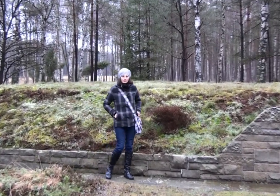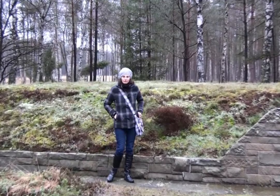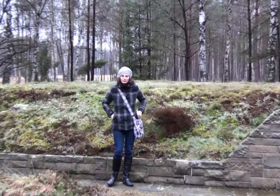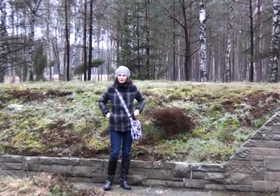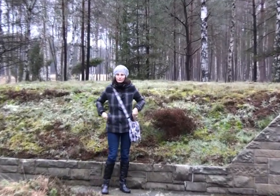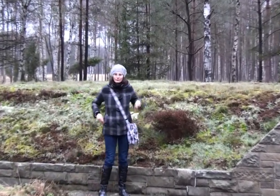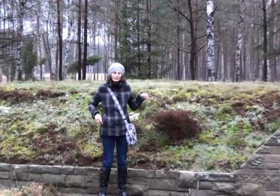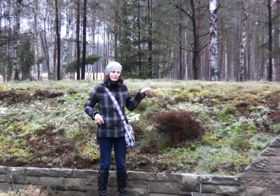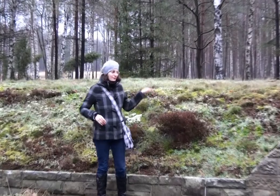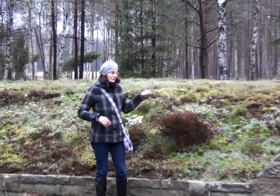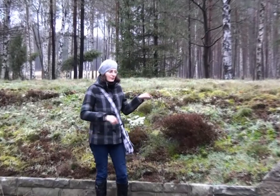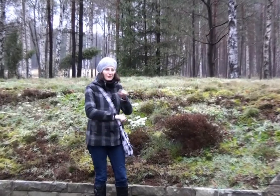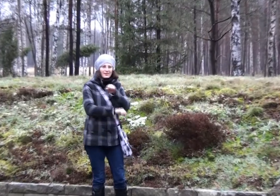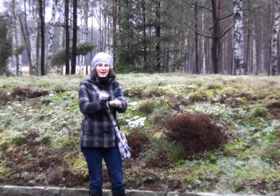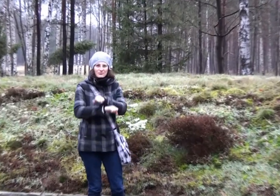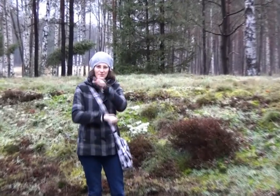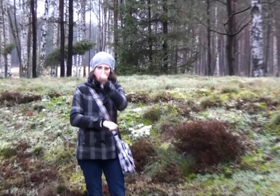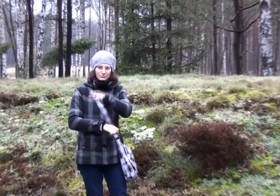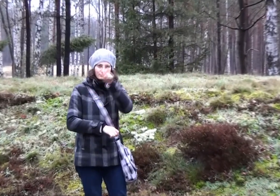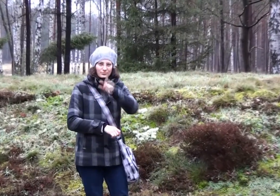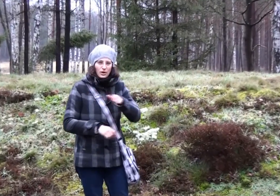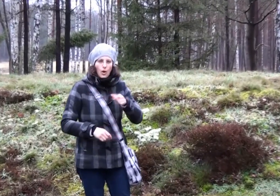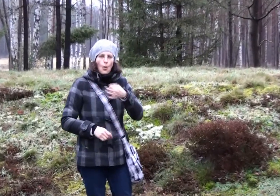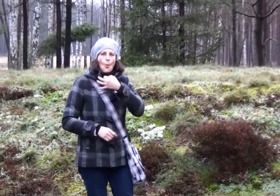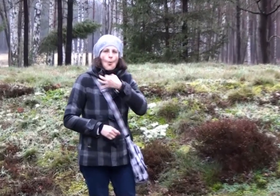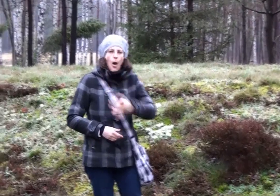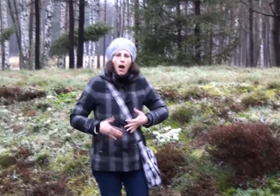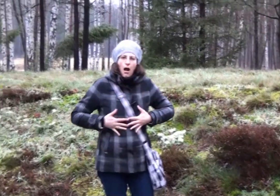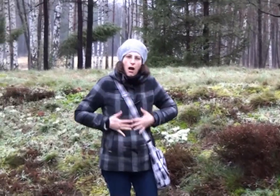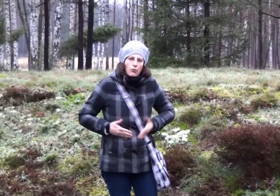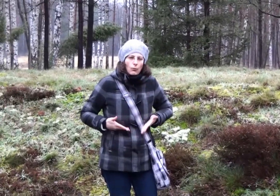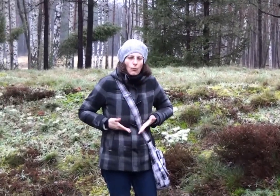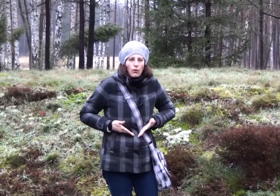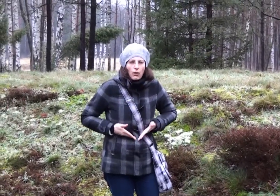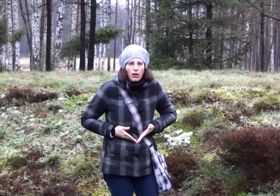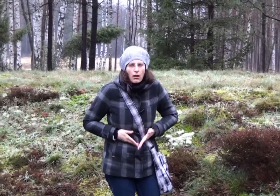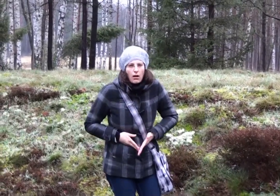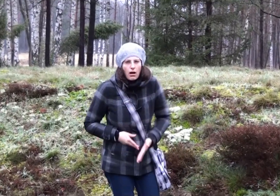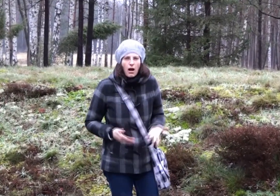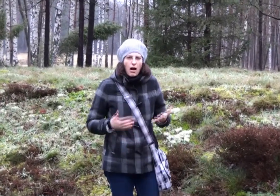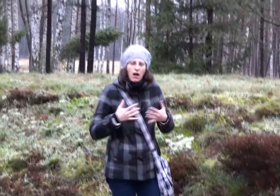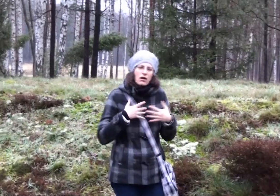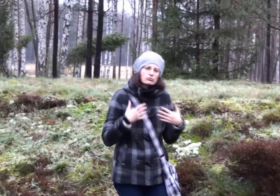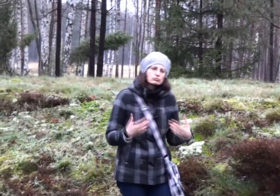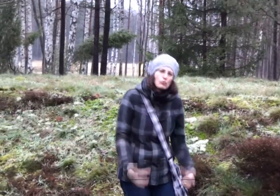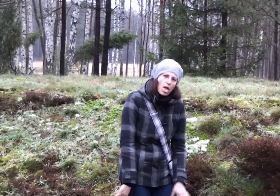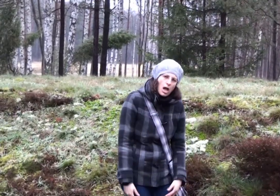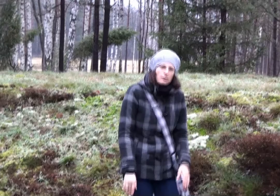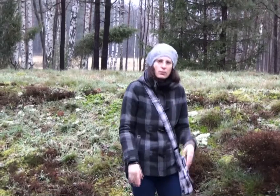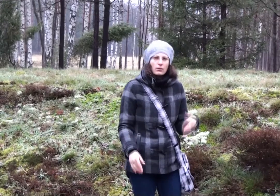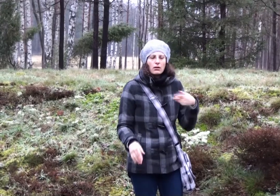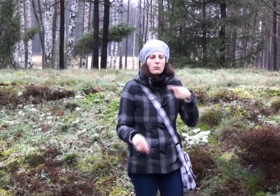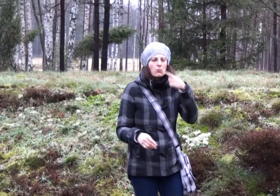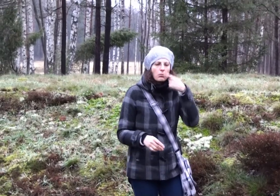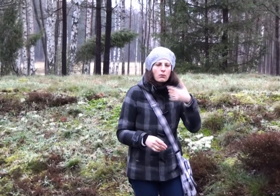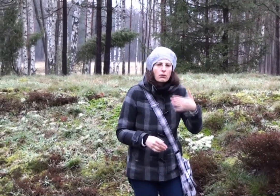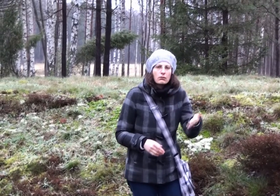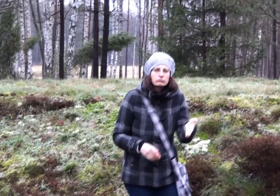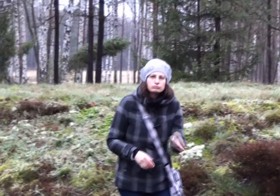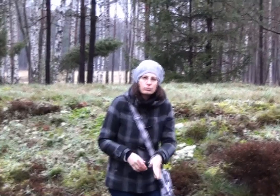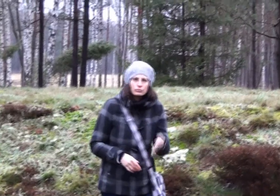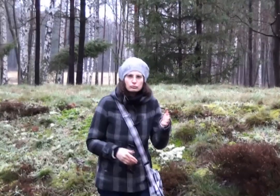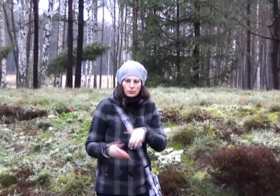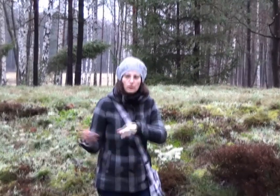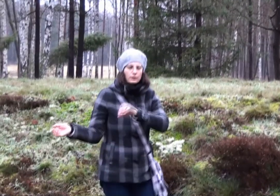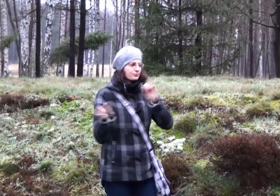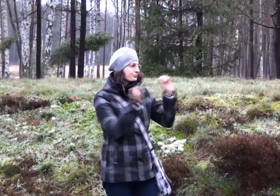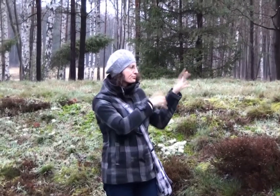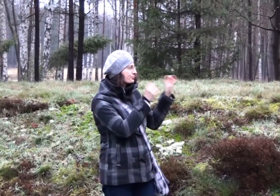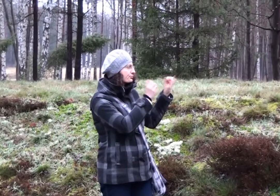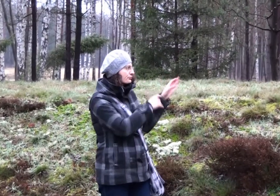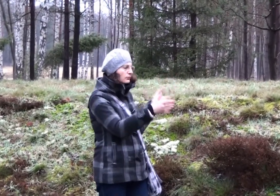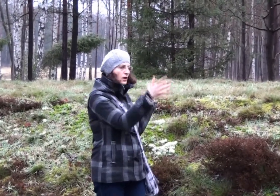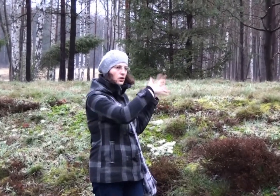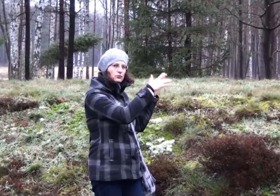Die Gefangenen starben durch Hunger, Kälte, Krankheiten und wurden hier begraben.